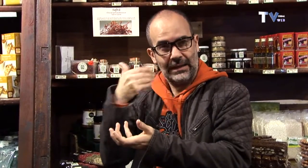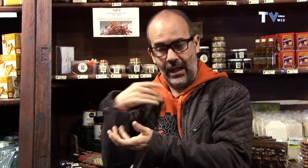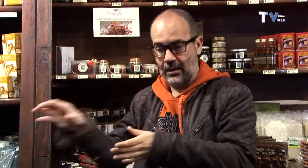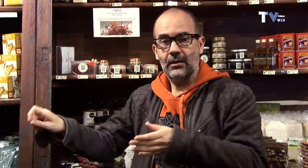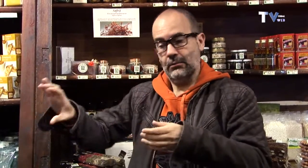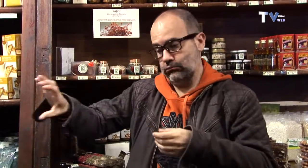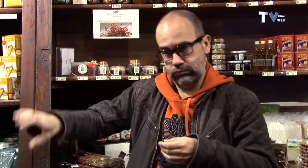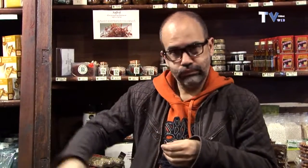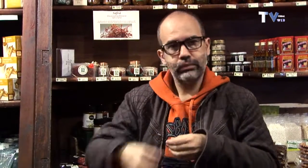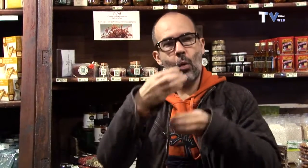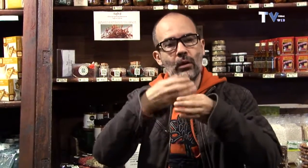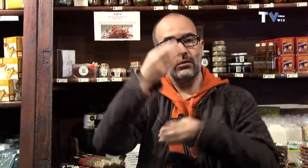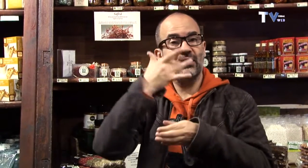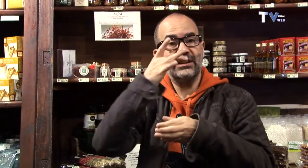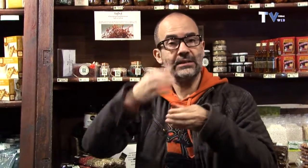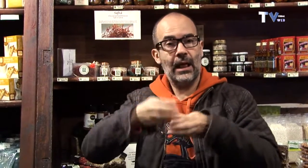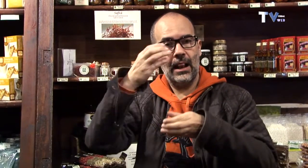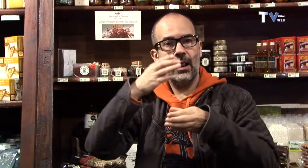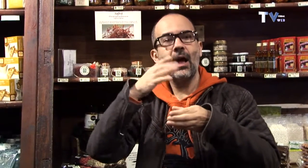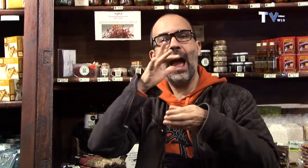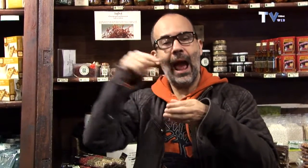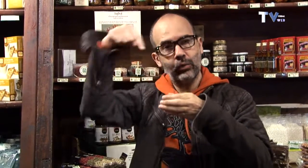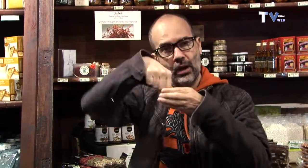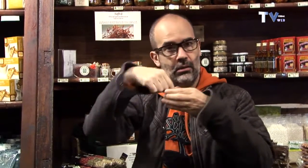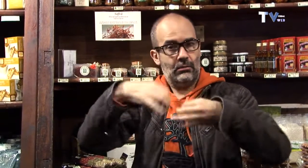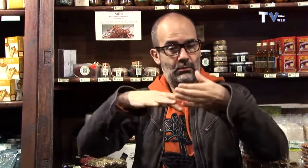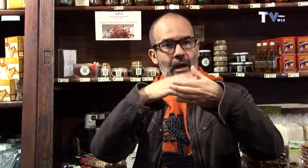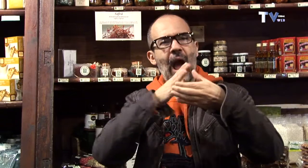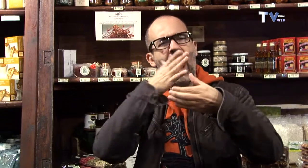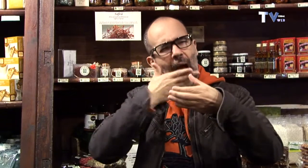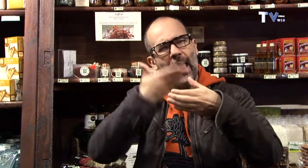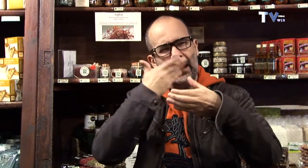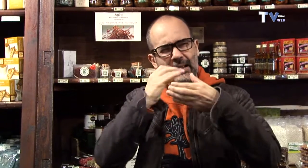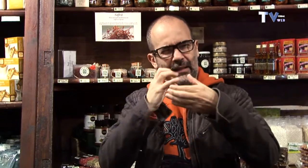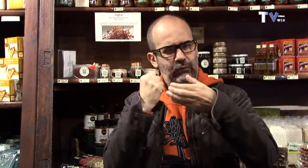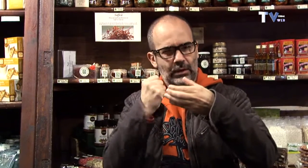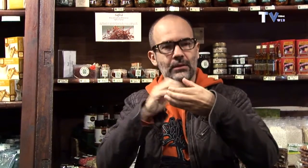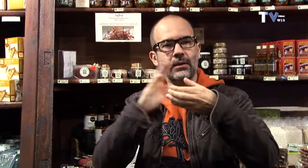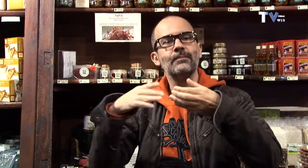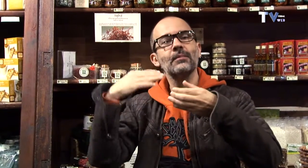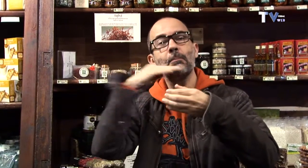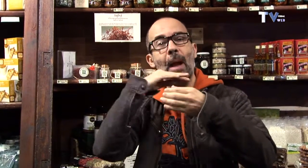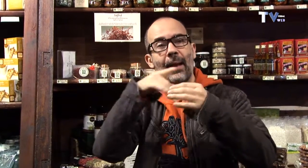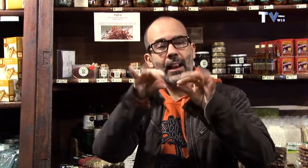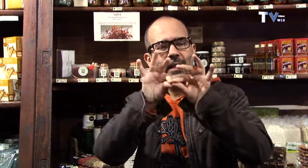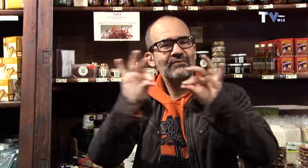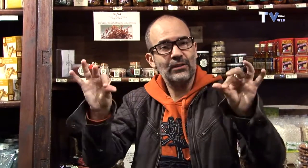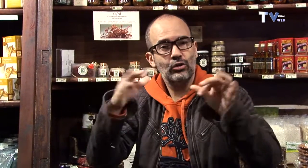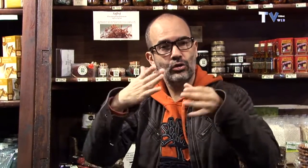Ponéis agua a hervir y cuando ya esté muy caliente cogéis un poco y la ponéis en un tarro de cristal,